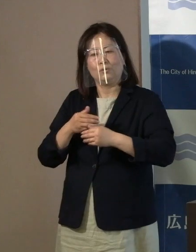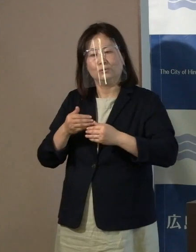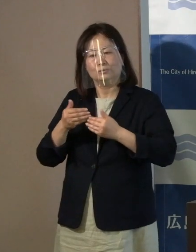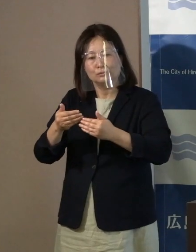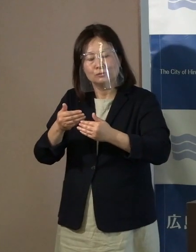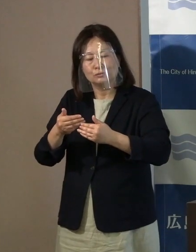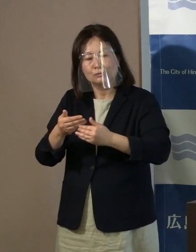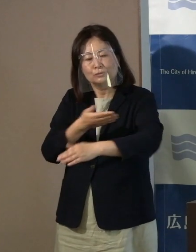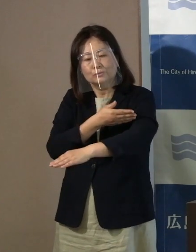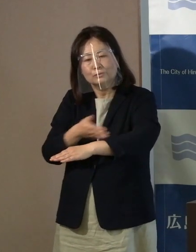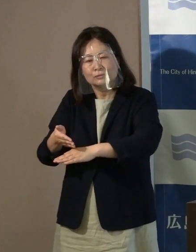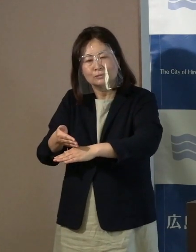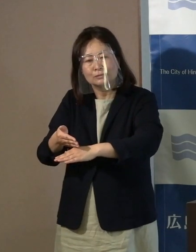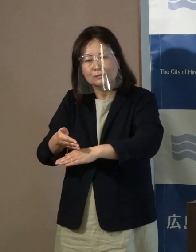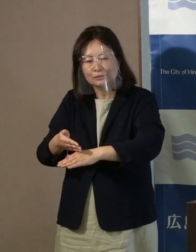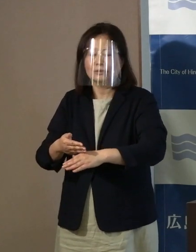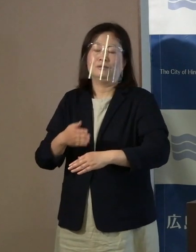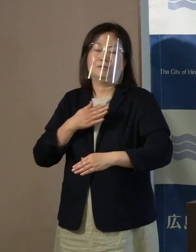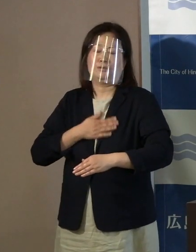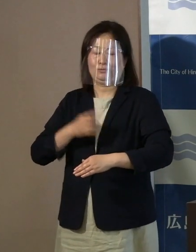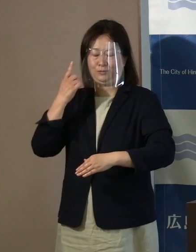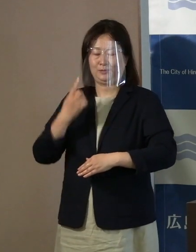そんな状況になっております｡